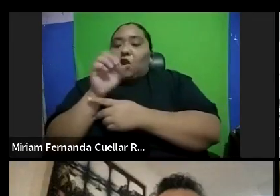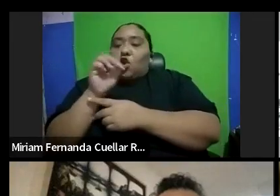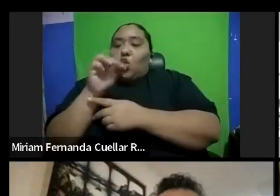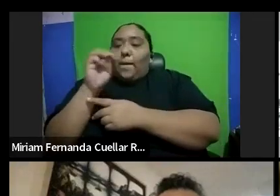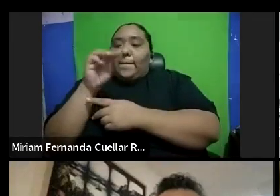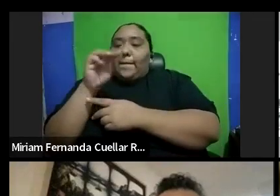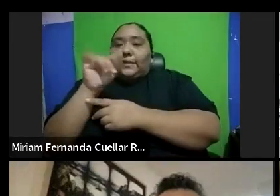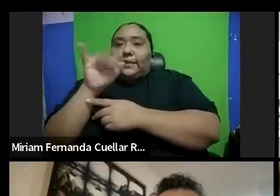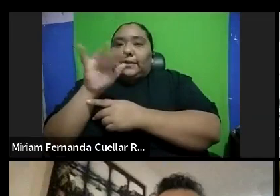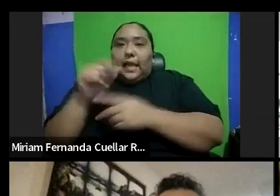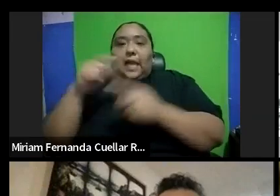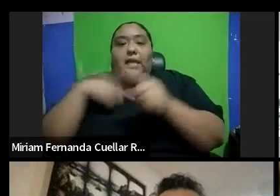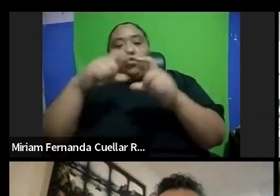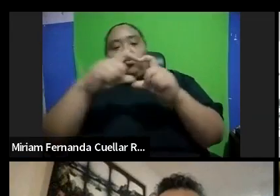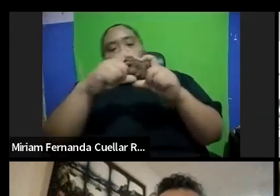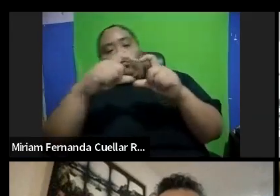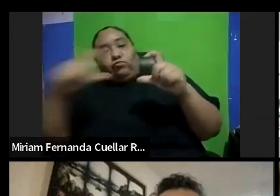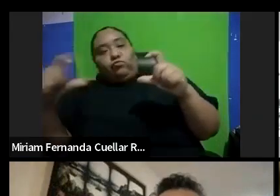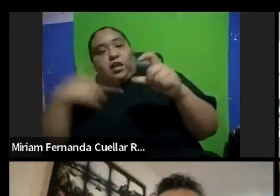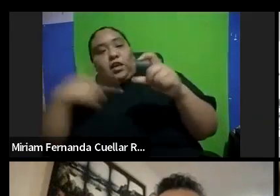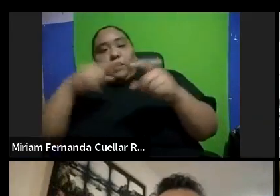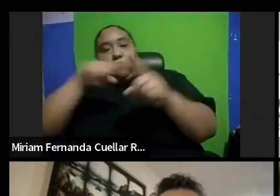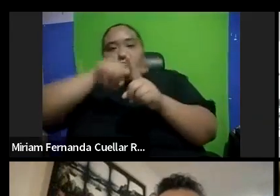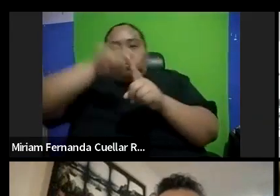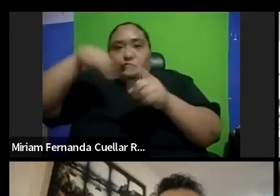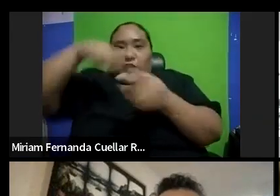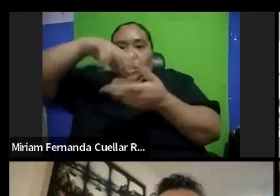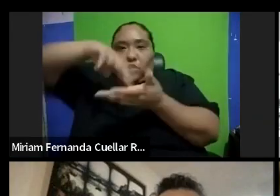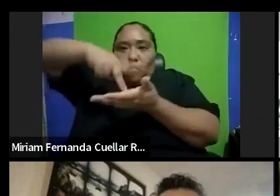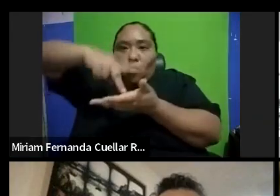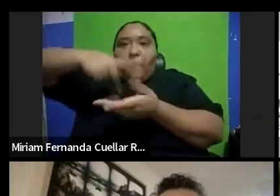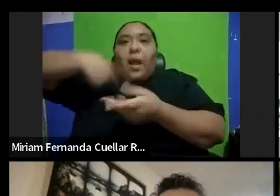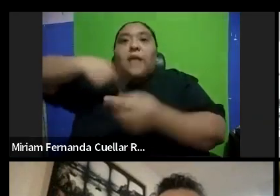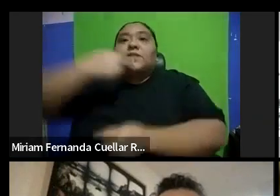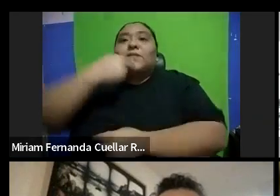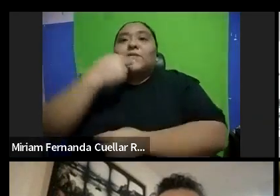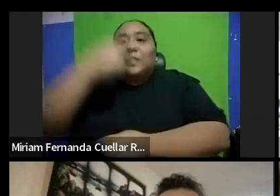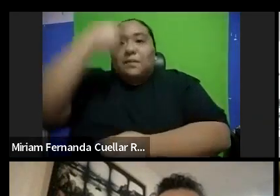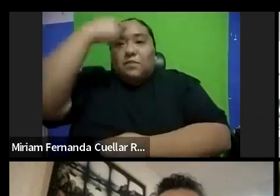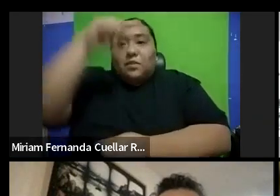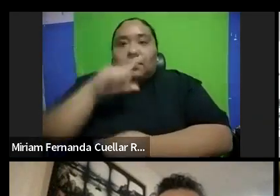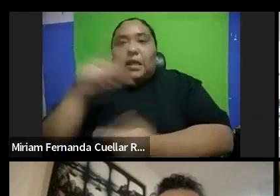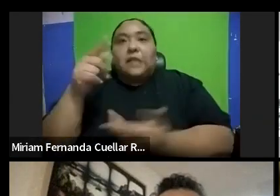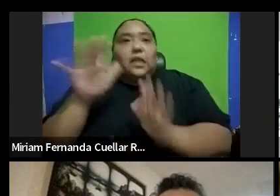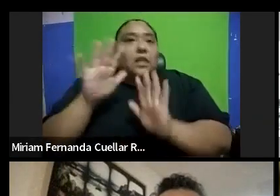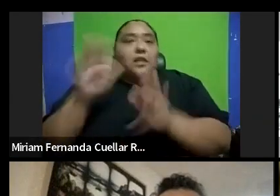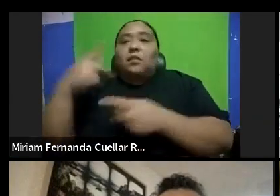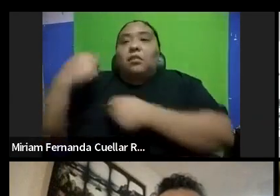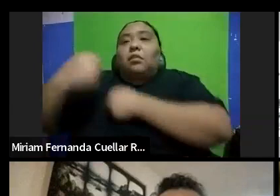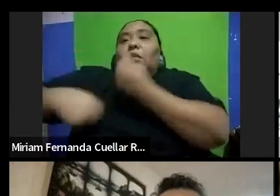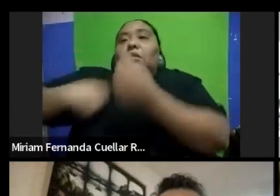demuestra con regla y compás y se demuestra. Además, se generan las redes neuronales neuronales y las neuronales y las estructuras lógicas que me van a permitir